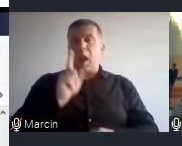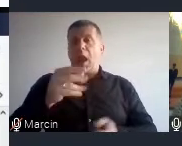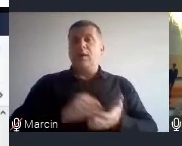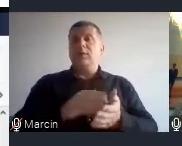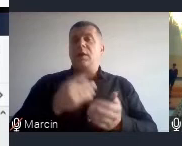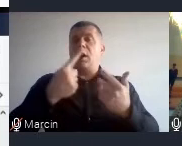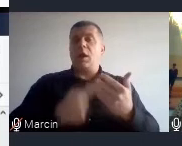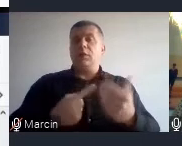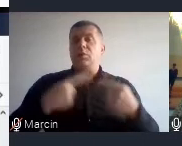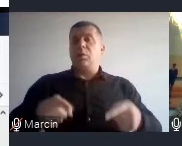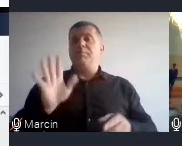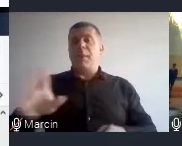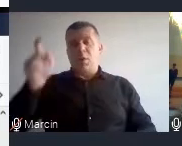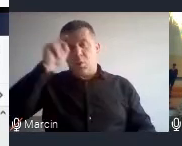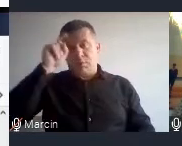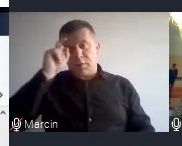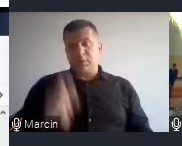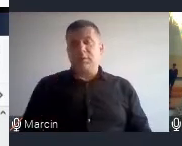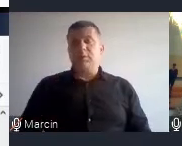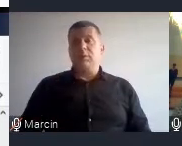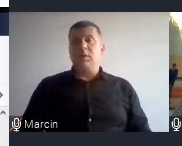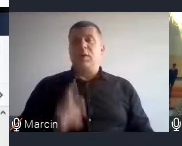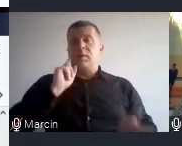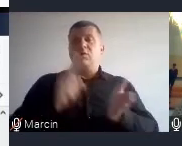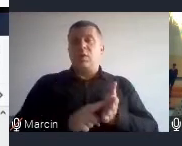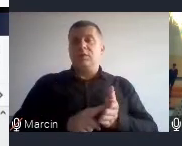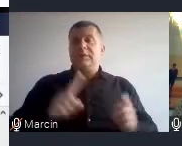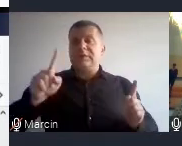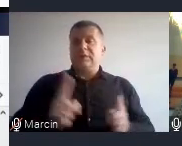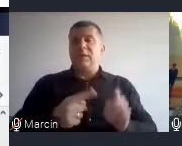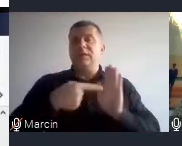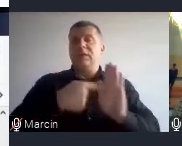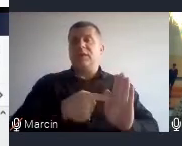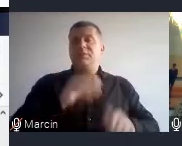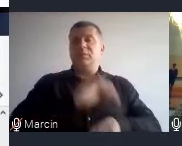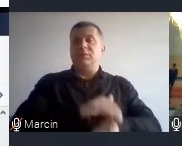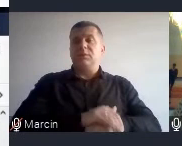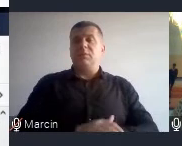Tym sposobem pakują się w kłopoty ze skracaniem terminu zamówienia.